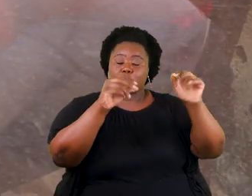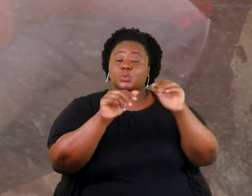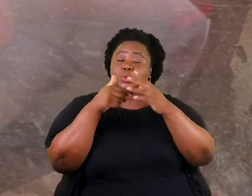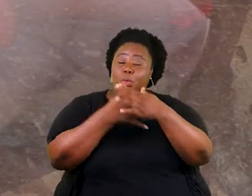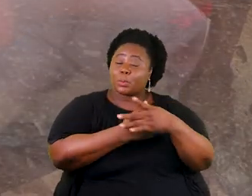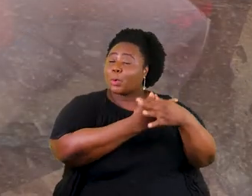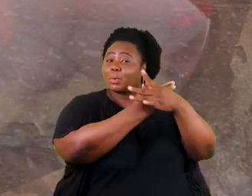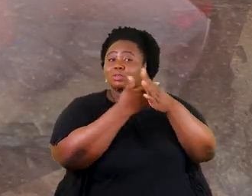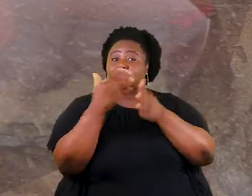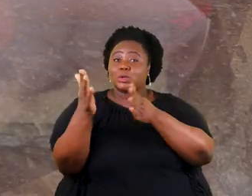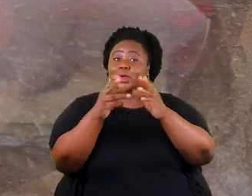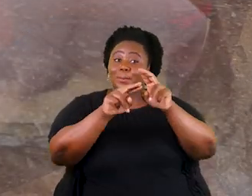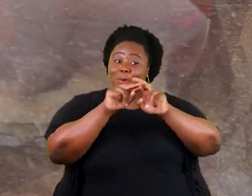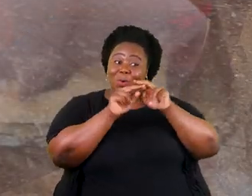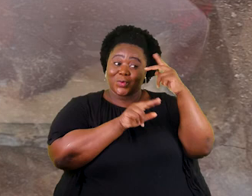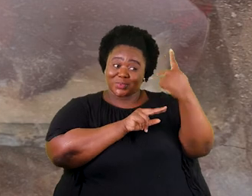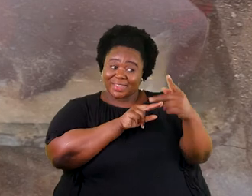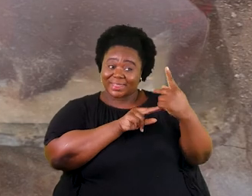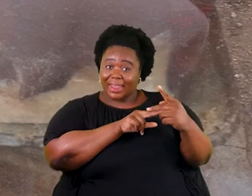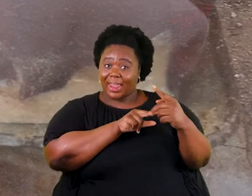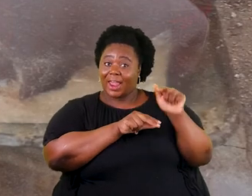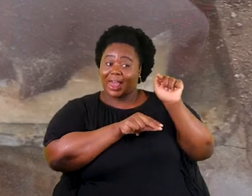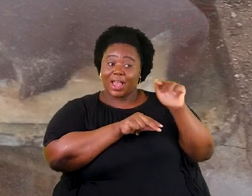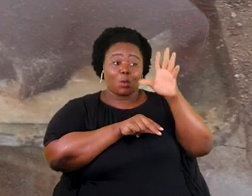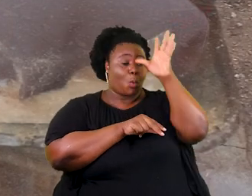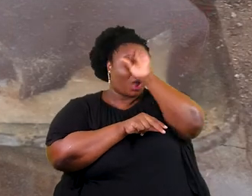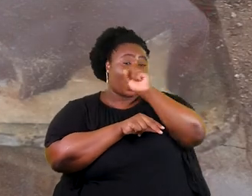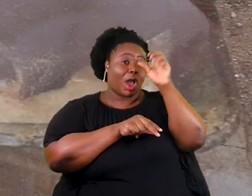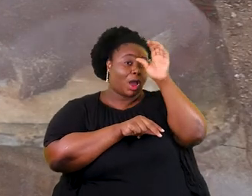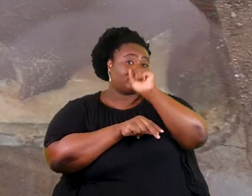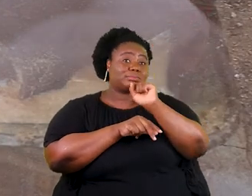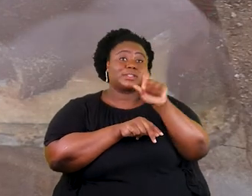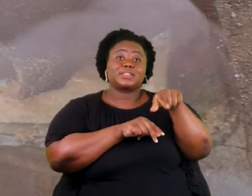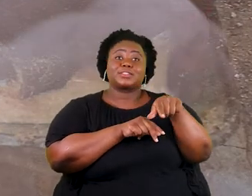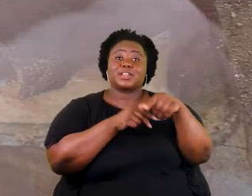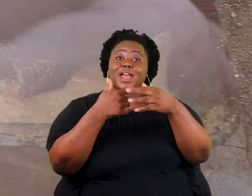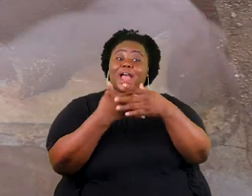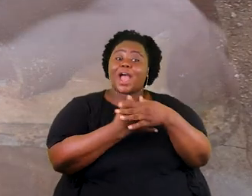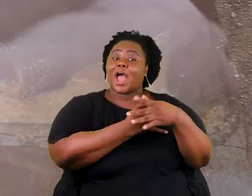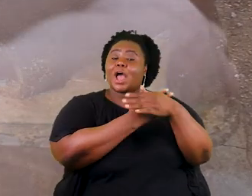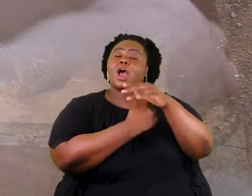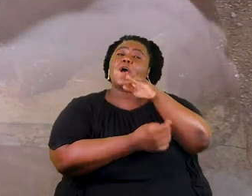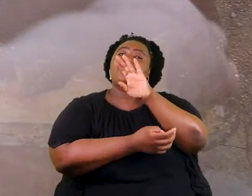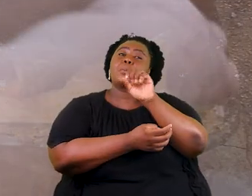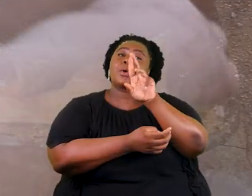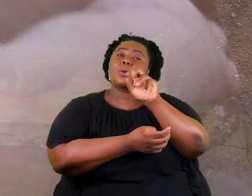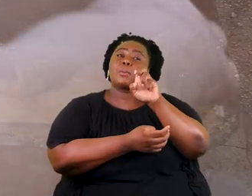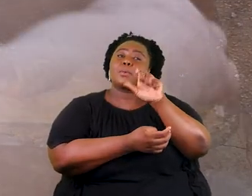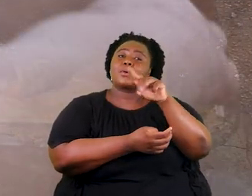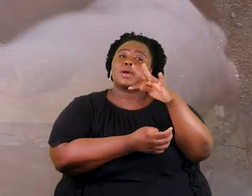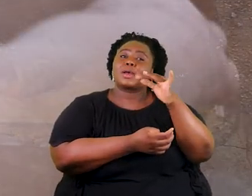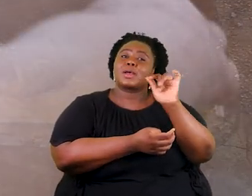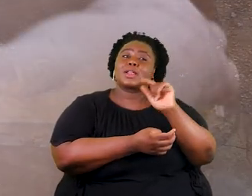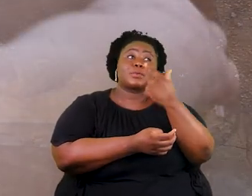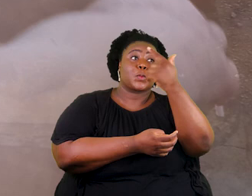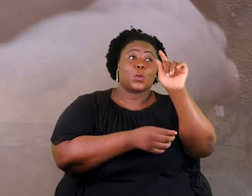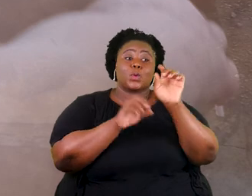e por causa dela que aprendi a borboletear com outras educadoras pelo Brasil afora.